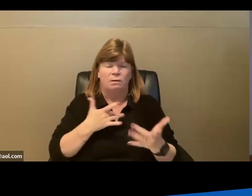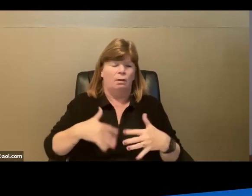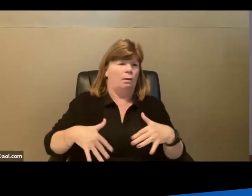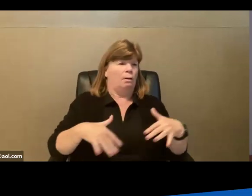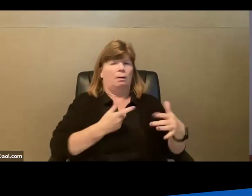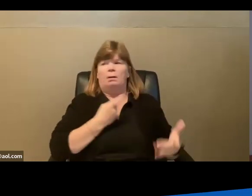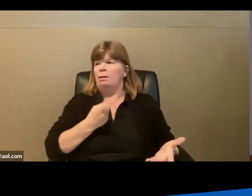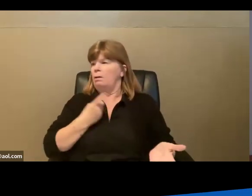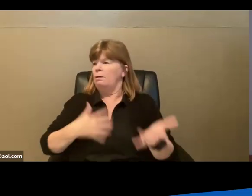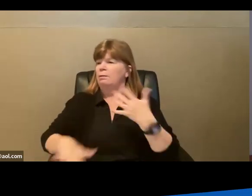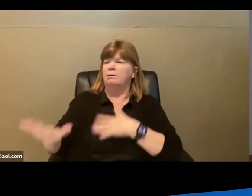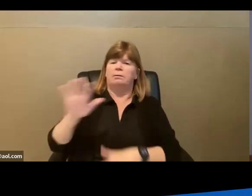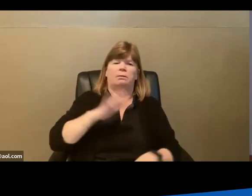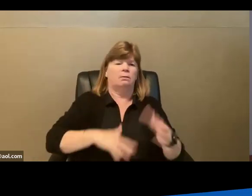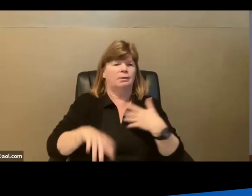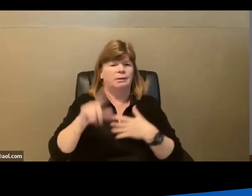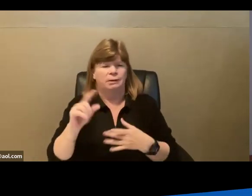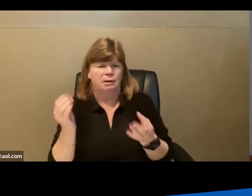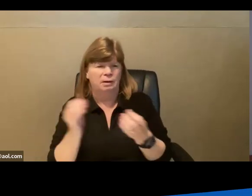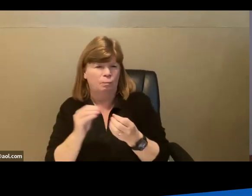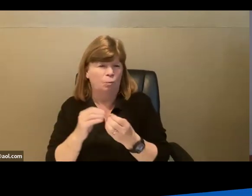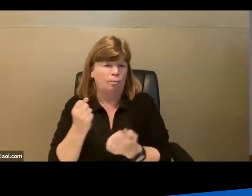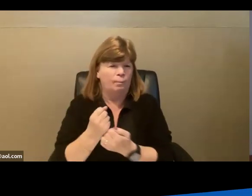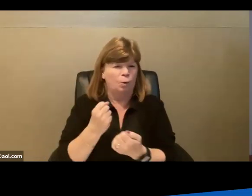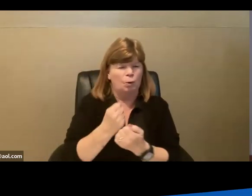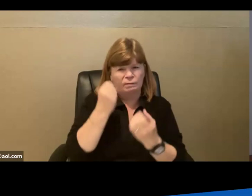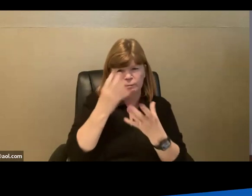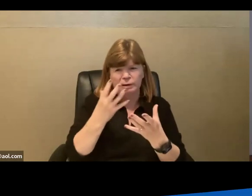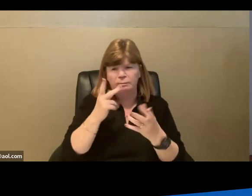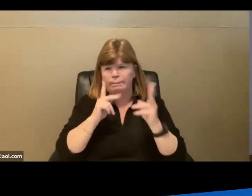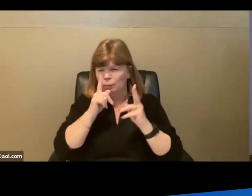más información sobre personas que están viviendo la experiencia, ellos te pondrán en contacto con alguien.